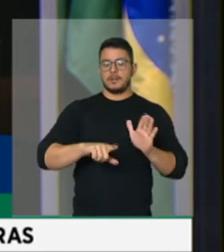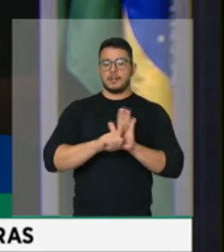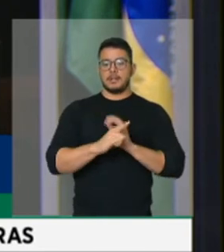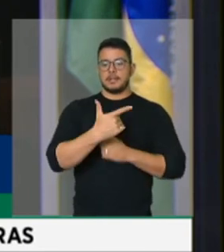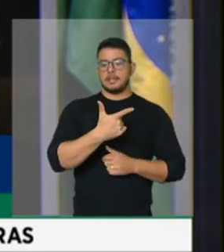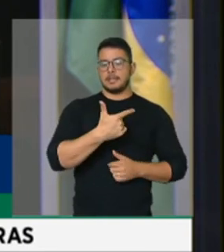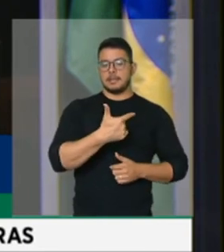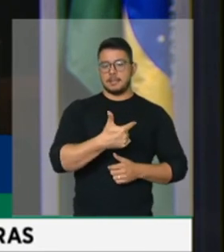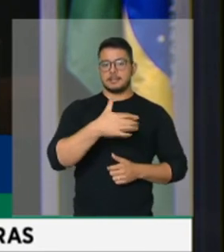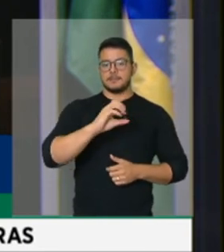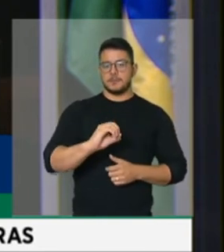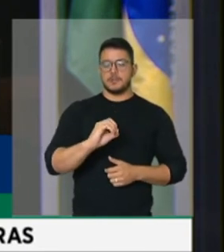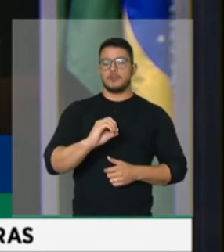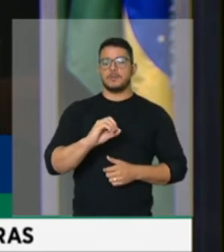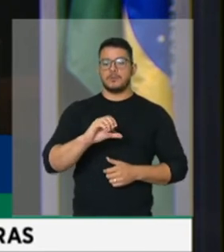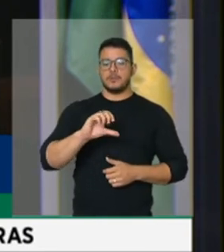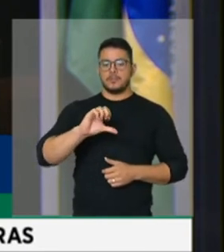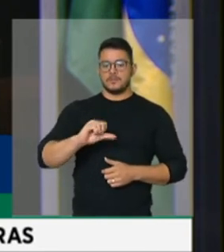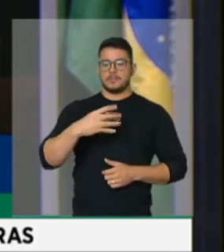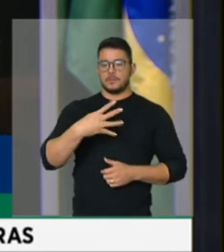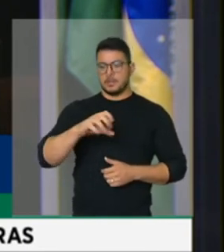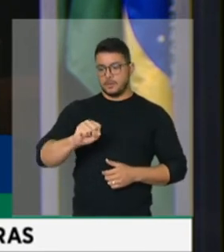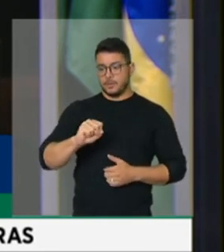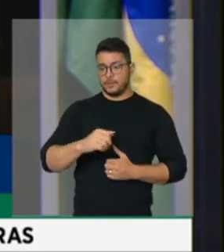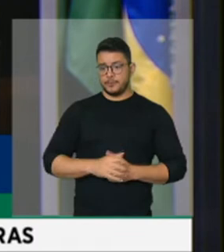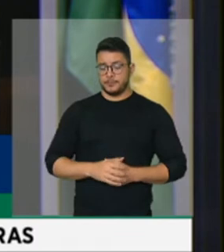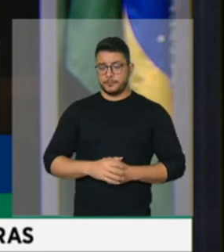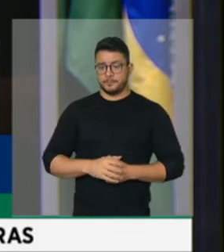DESESTATIZAÇÃO DA ELETROBRAS FOI OFICIALMENTE INTERROMPIDO APÓS EXCLUSÃO DA EMPRESA DO PND POR MEIO DO PARÁGRAFO